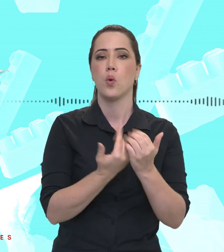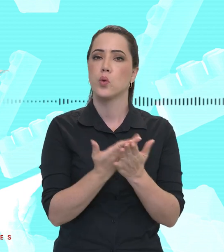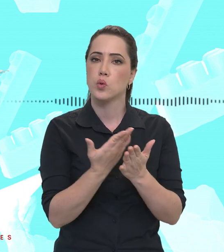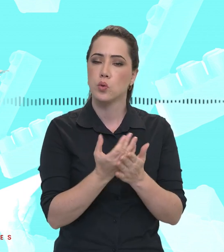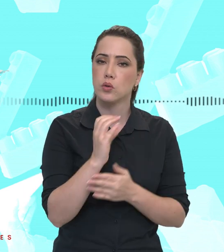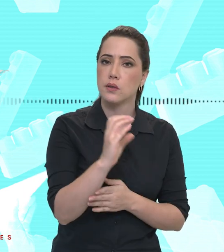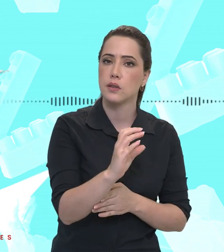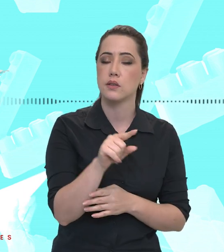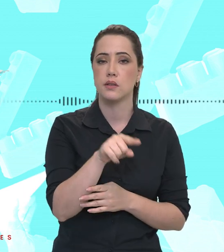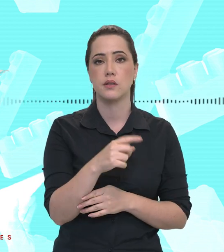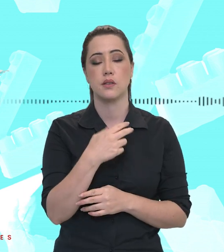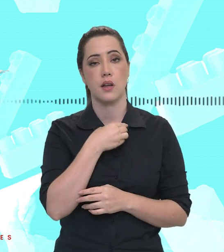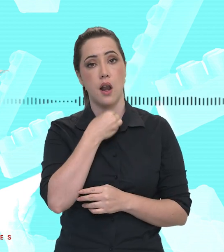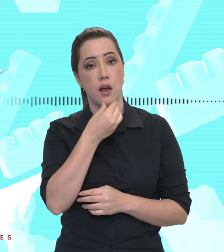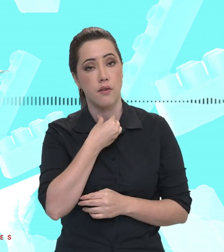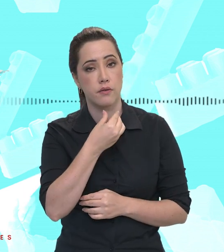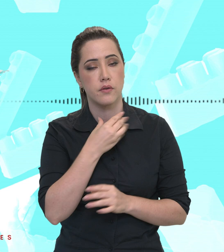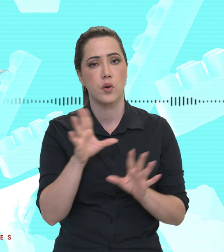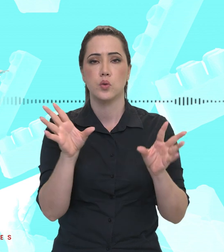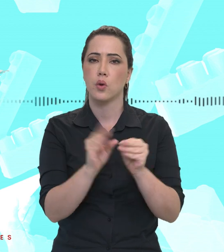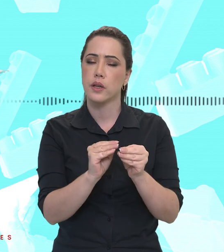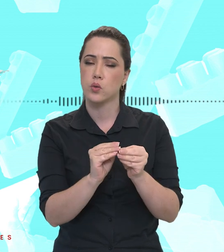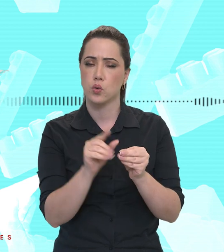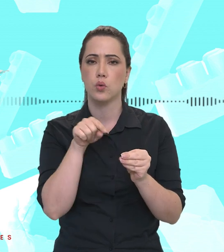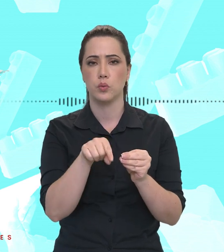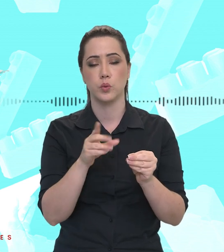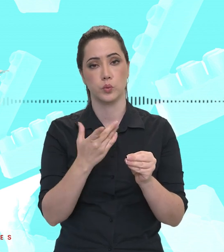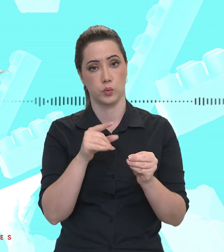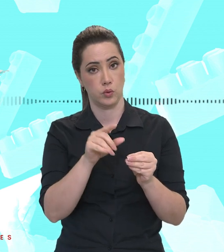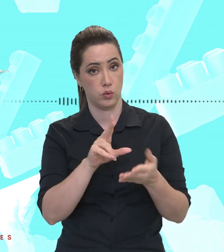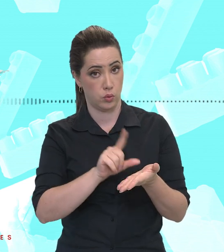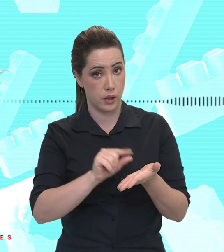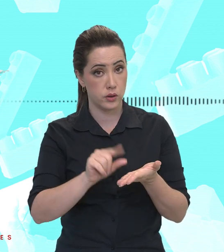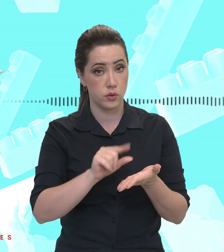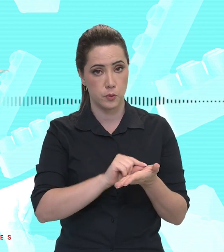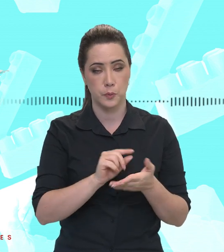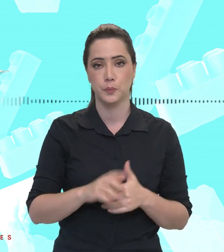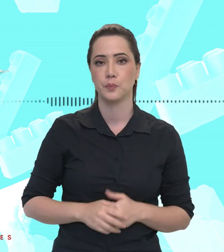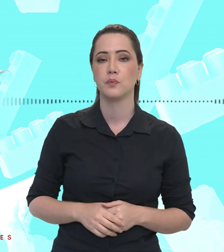de estudos científicos. Ela faz a voz em inglês do resumo do artigo "Is Tourette syndrome a rare condition?".